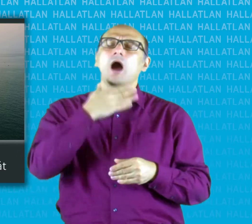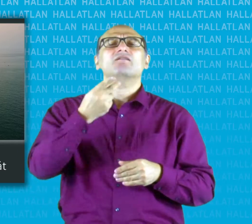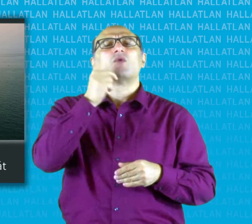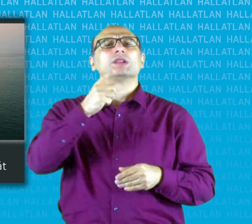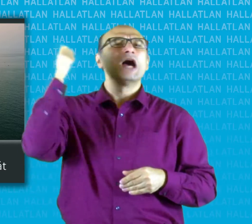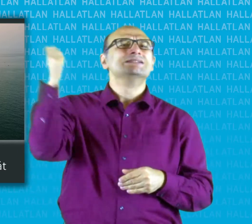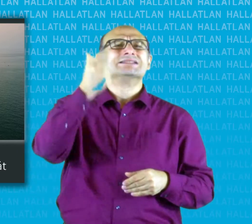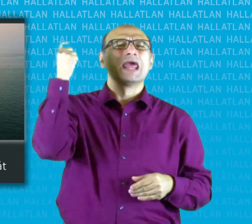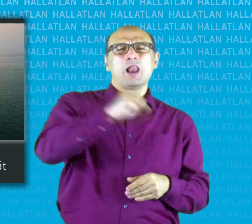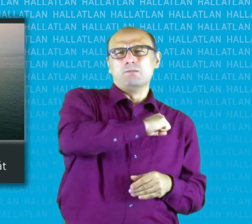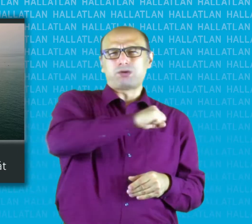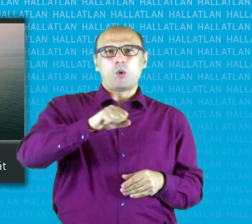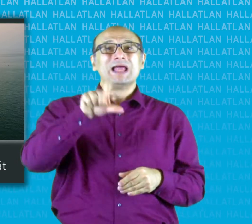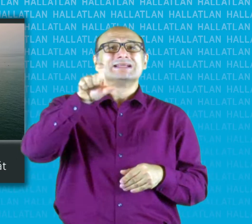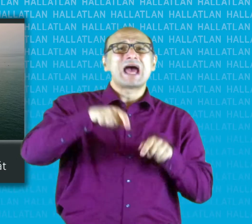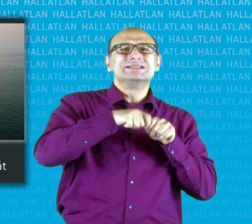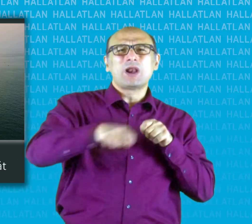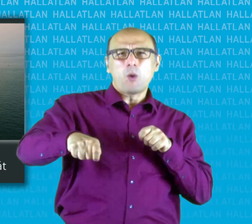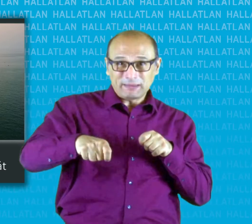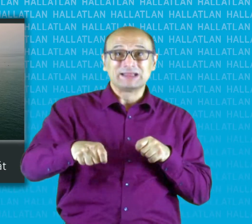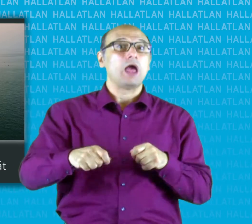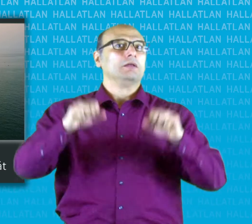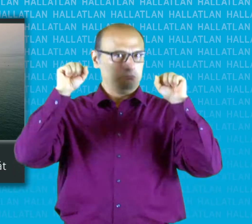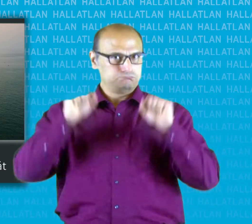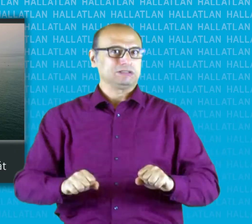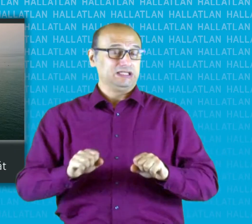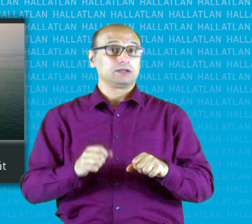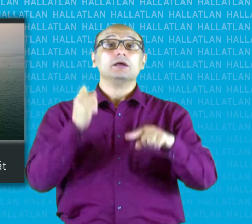hogy kibírjon akár óránként 200 kilométeres széllökéseket,